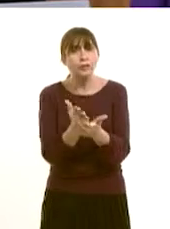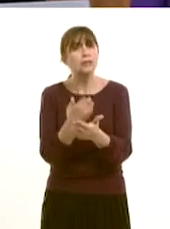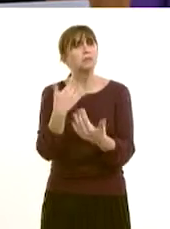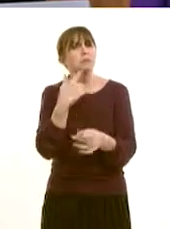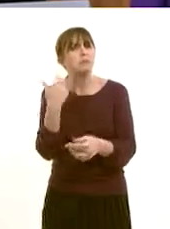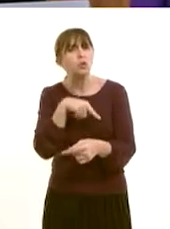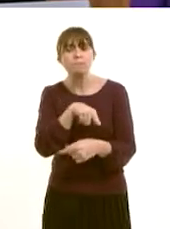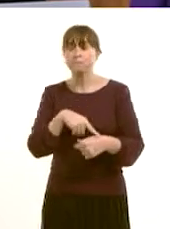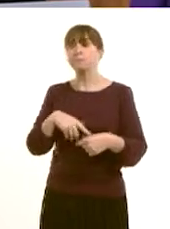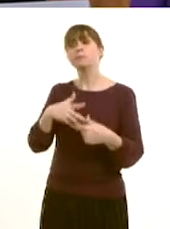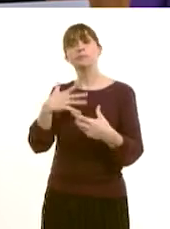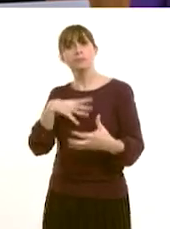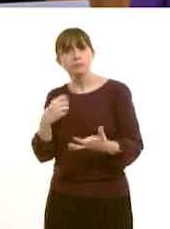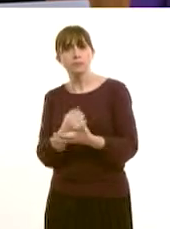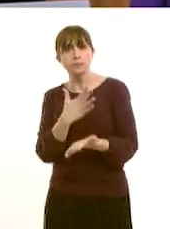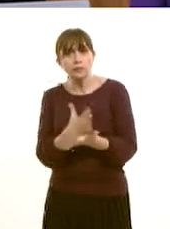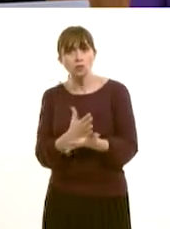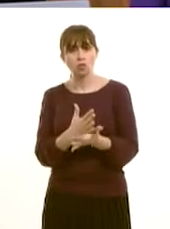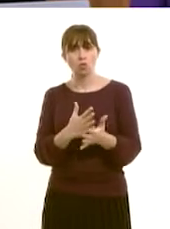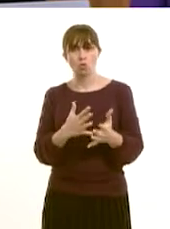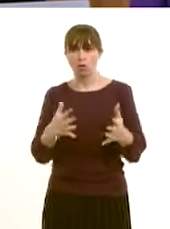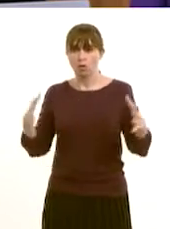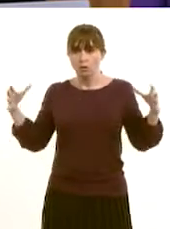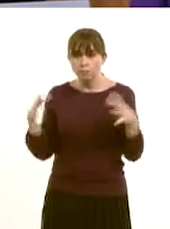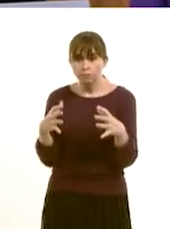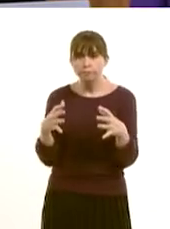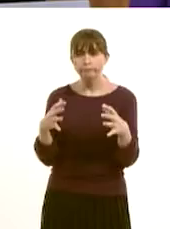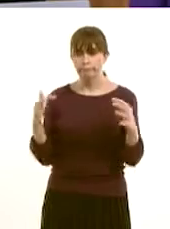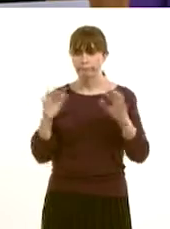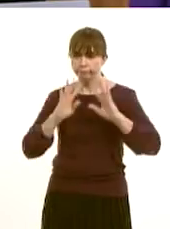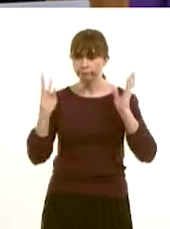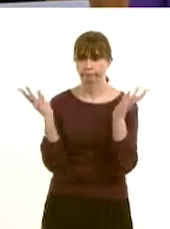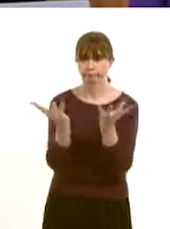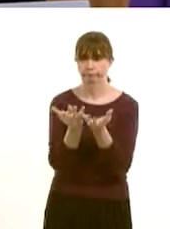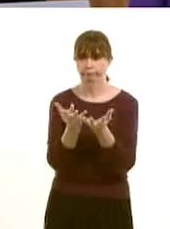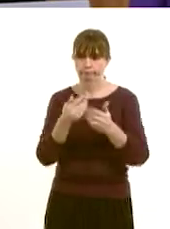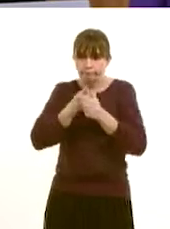hynny yn barodóer mwyn sicrhau bod yna system gynhwysfawr oíu cwmpas nhw iíw helpu nhw i ddod yn well.